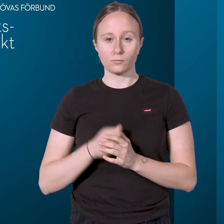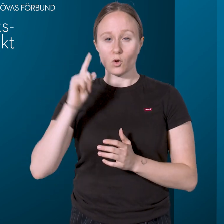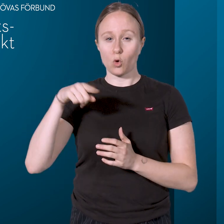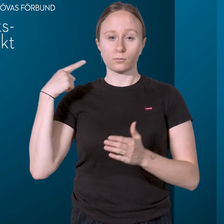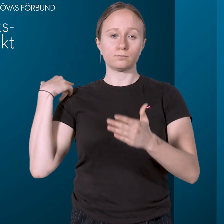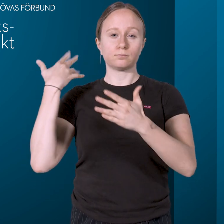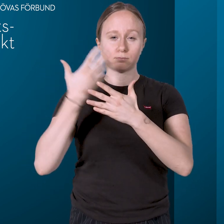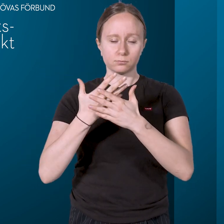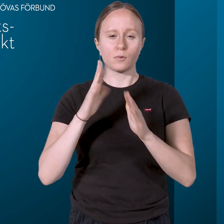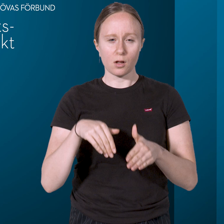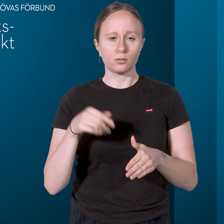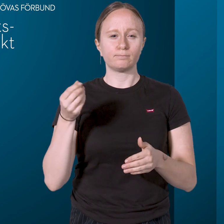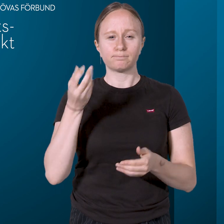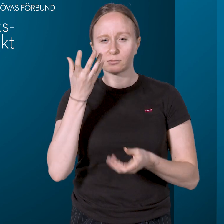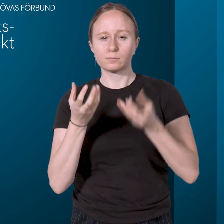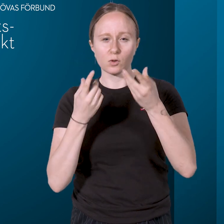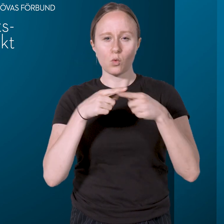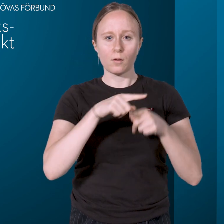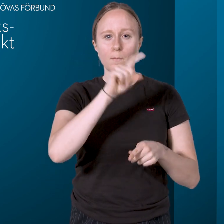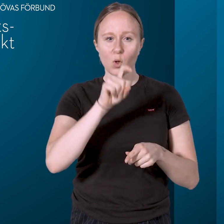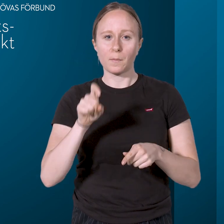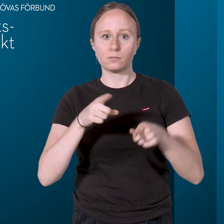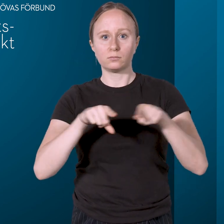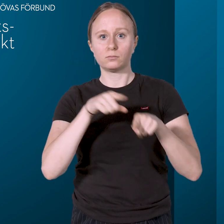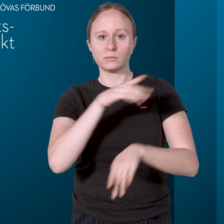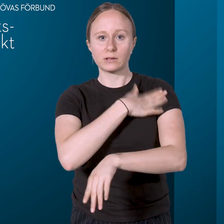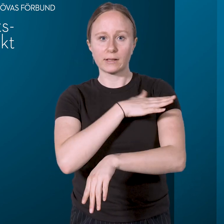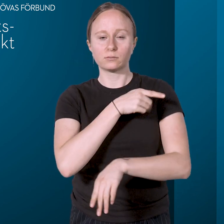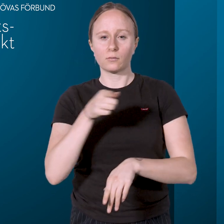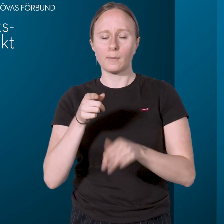Under årens lopp har det funnits olika problem med att genomföra tjänsten, -